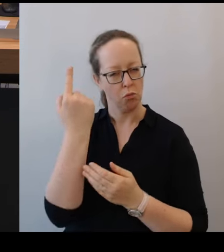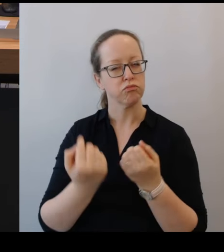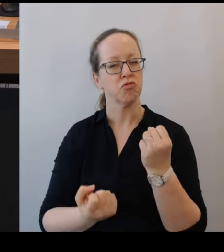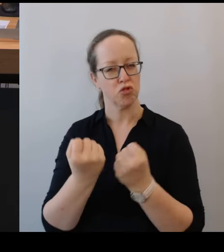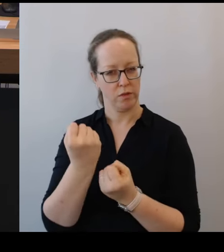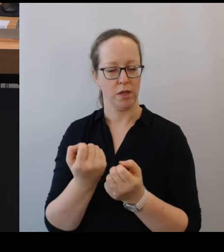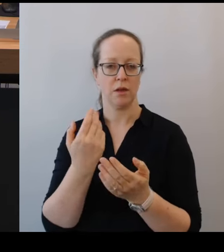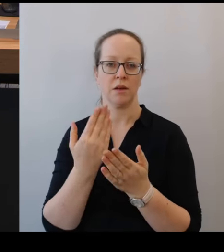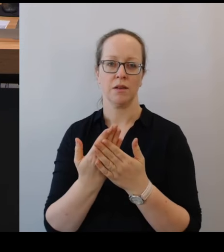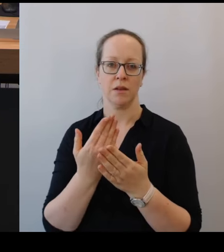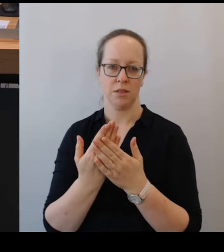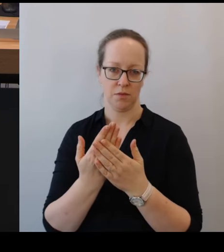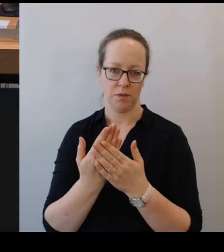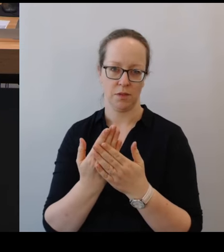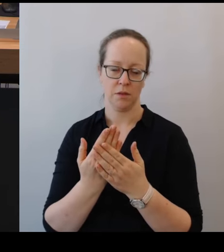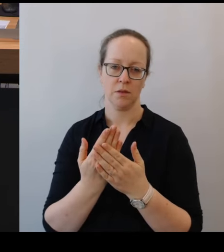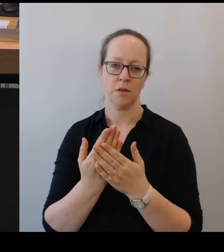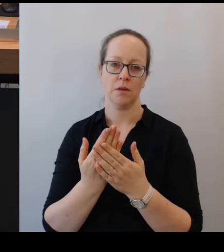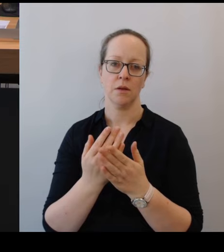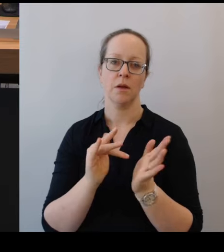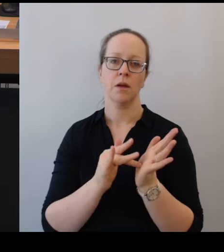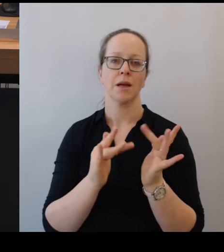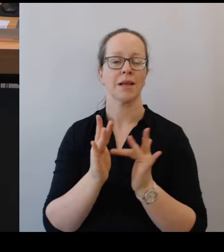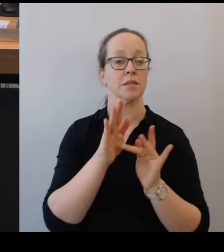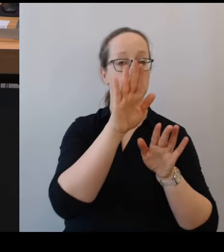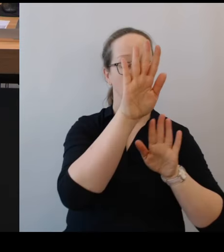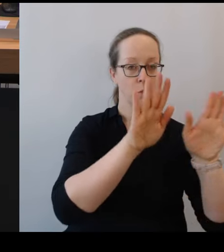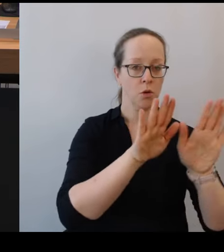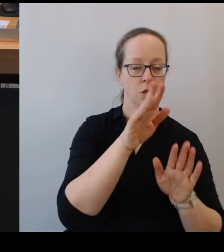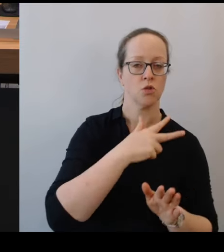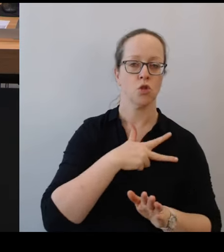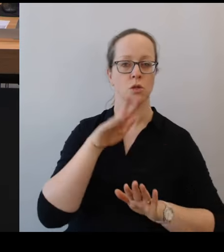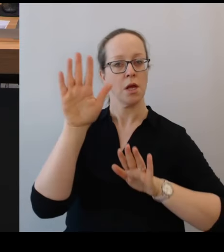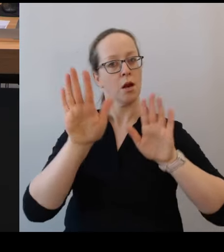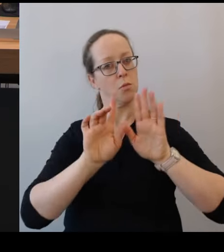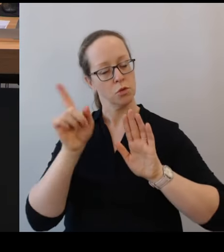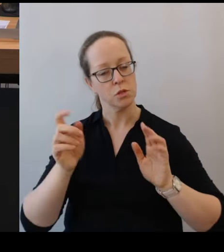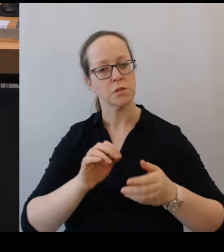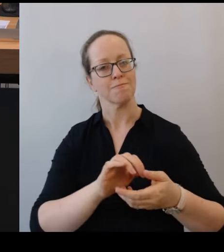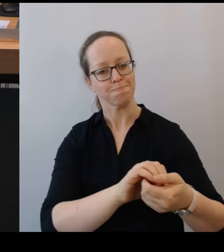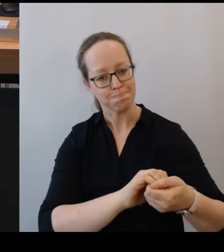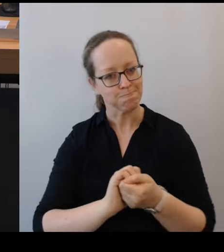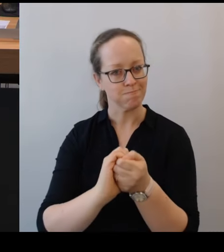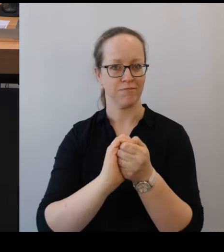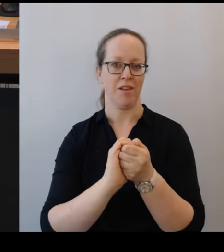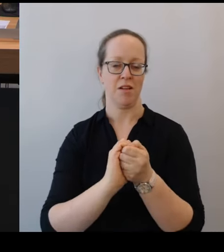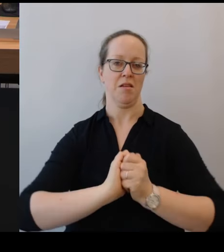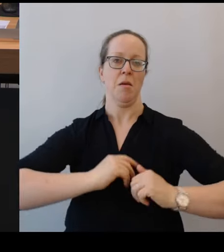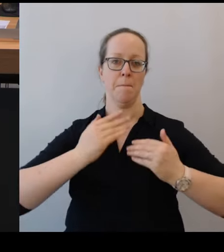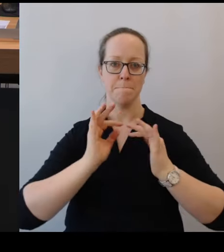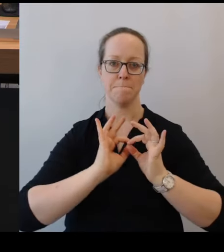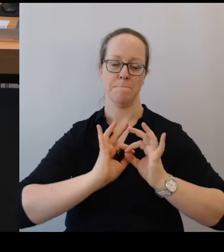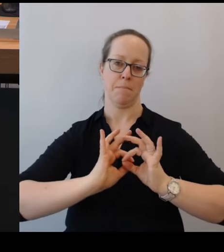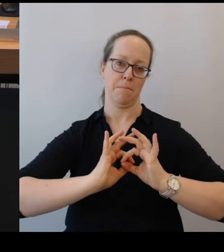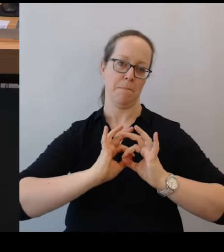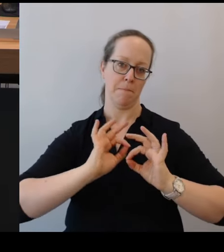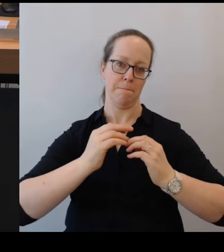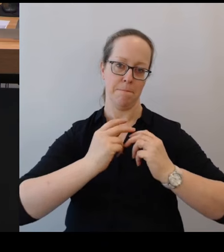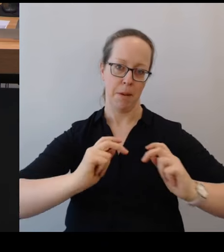sozialdemokratischen Koalition bedarf, das auszubauen und gerne auch Punkte, die Sie in Ihrem Antrag beschreiben auch gemeinsam umzusetzen.